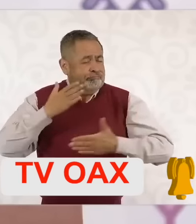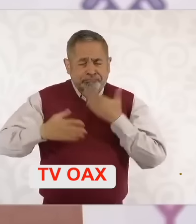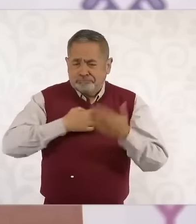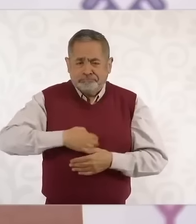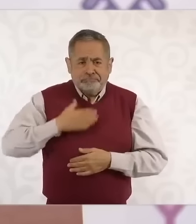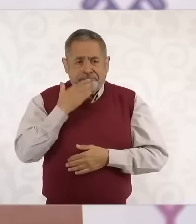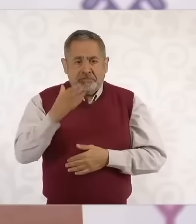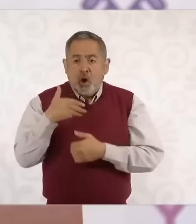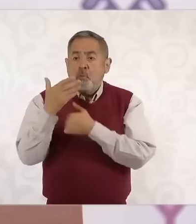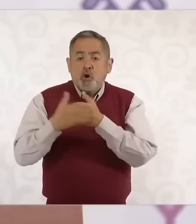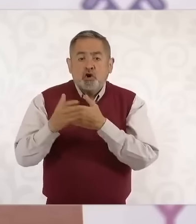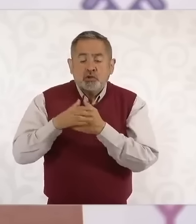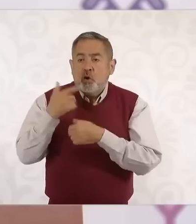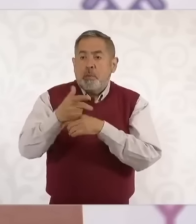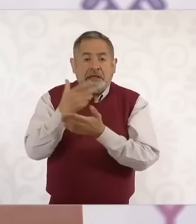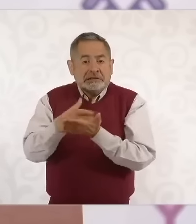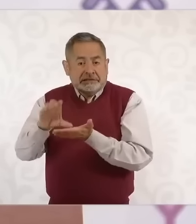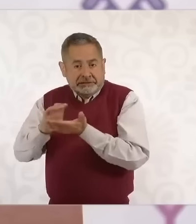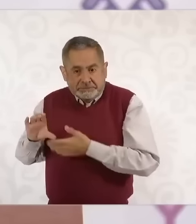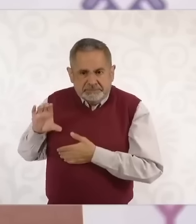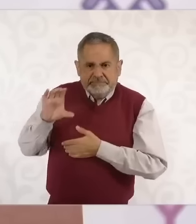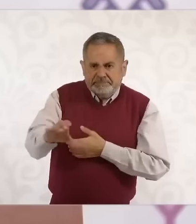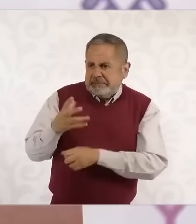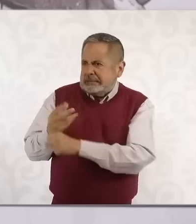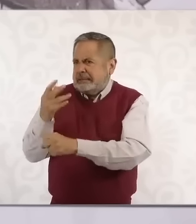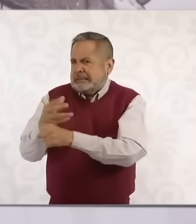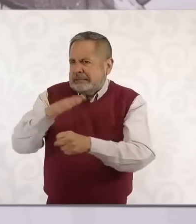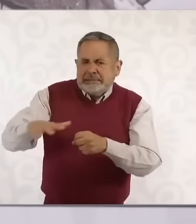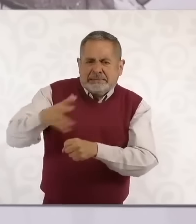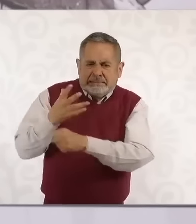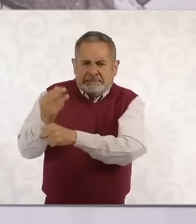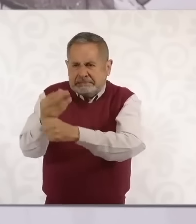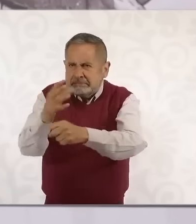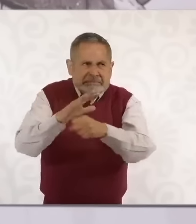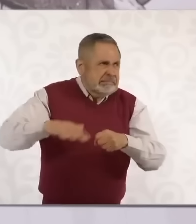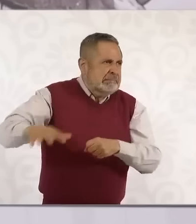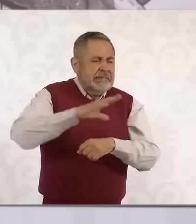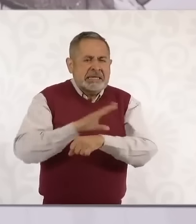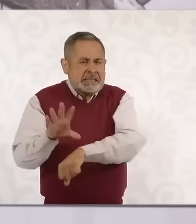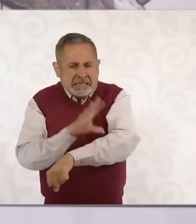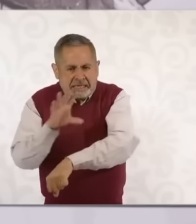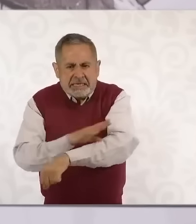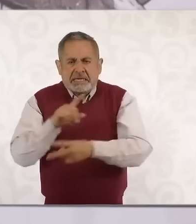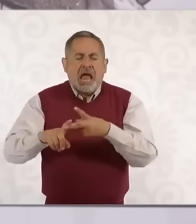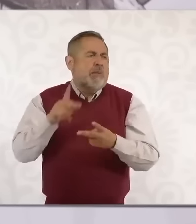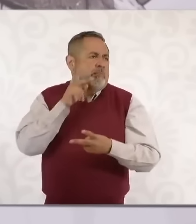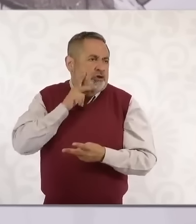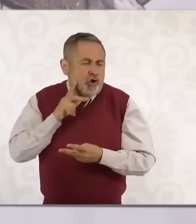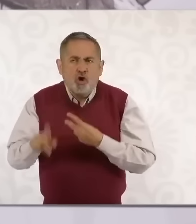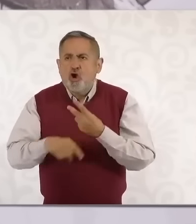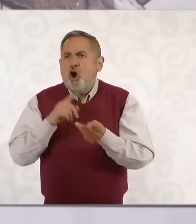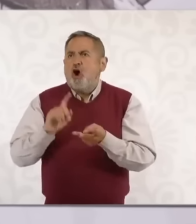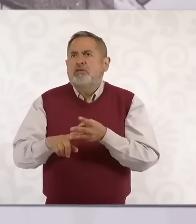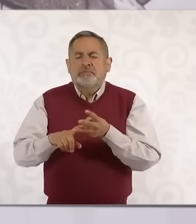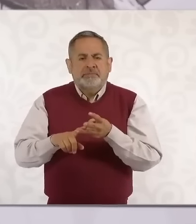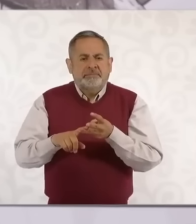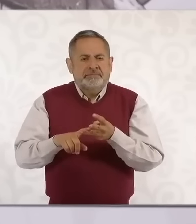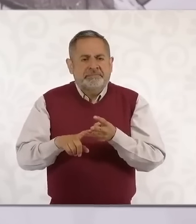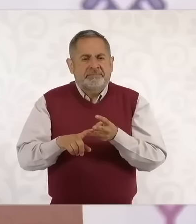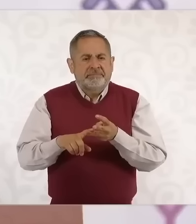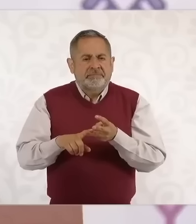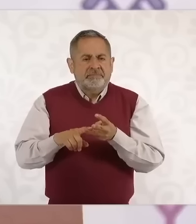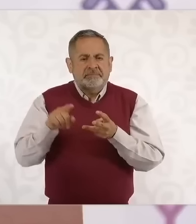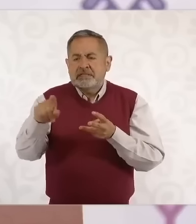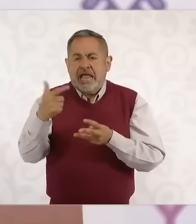va a haber más inversión en infraestructura, en energía, en petróleo, en eh gas natural,